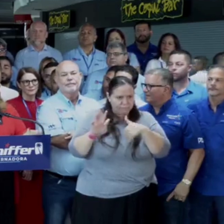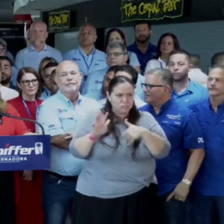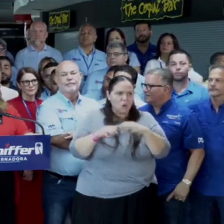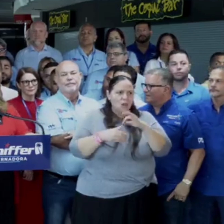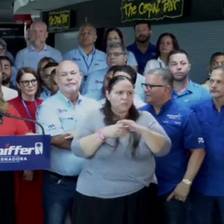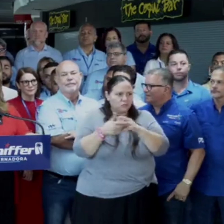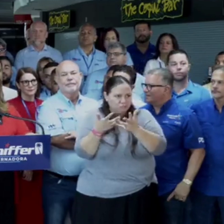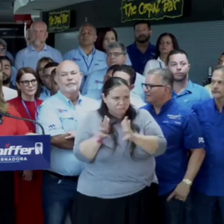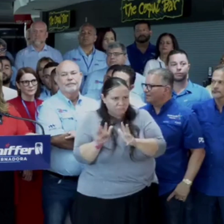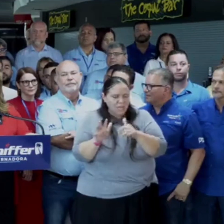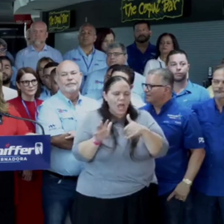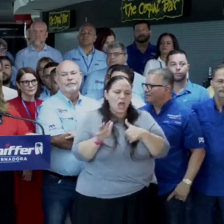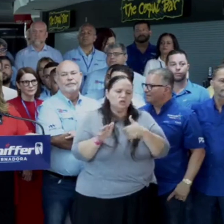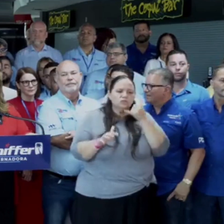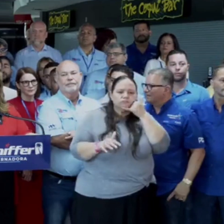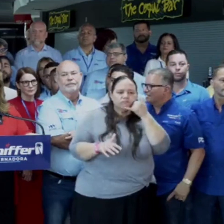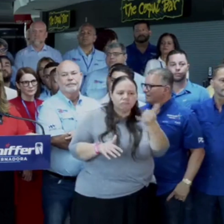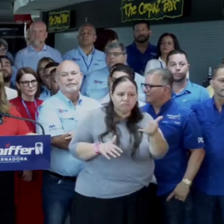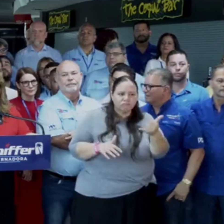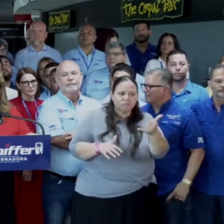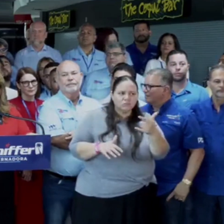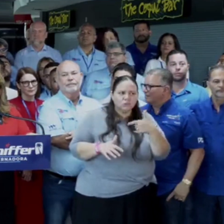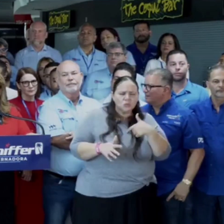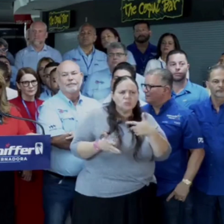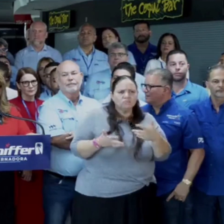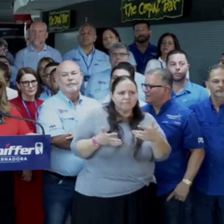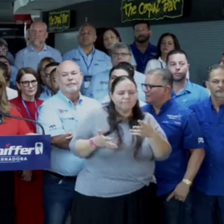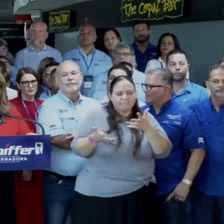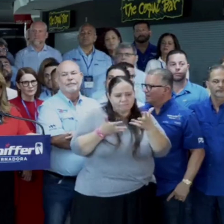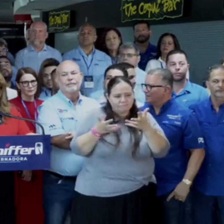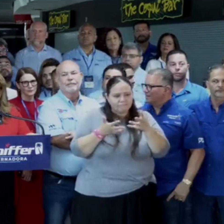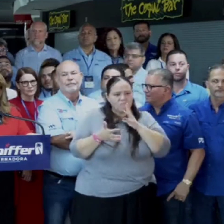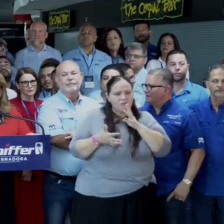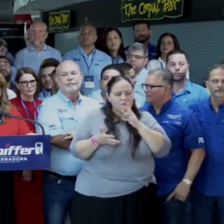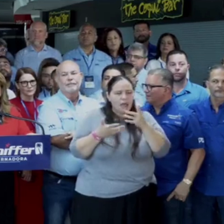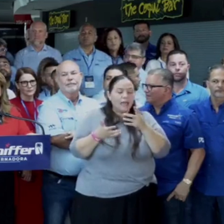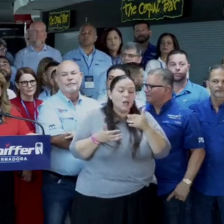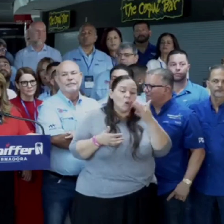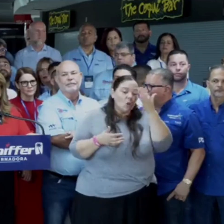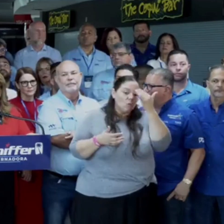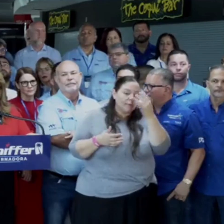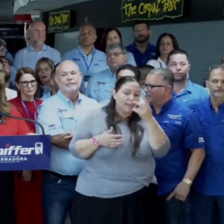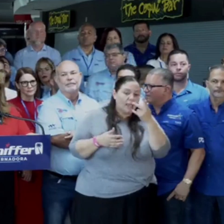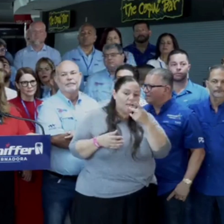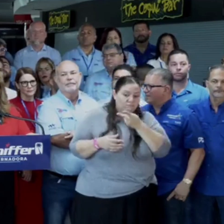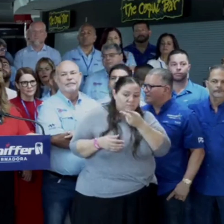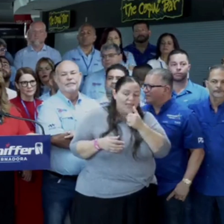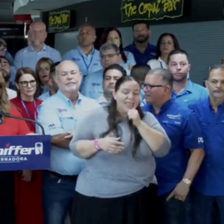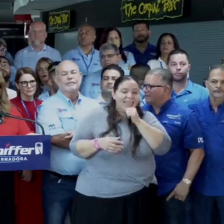porque entendía que ella le igual que yo queremos lo mejor para Puerto Rico bajo la igualdad y bajo